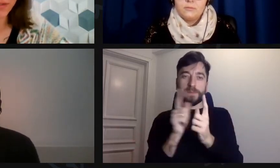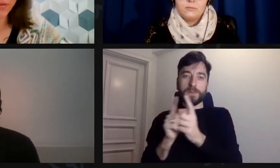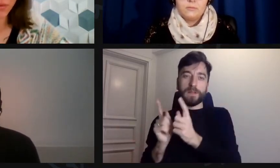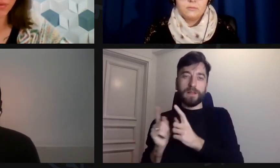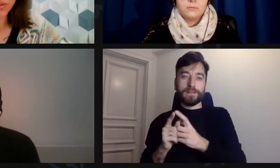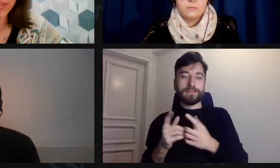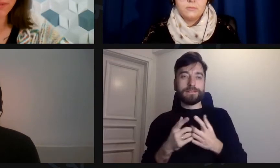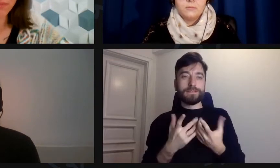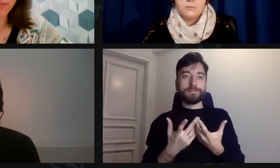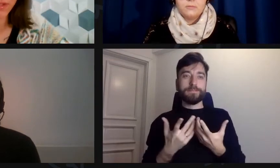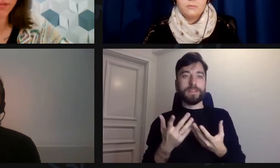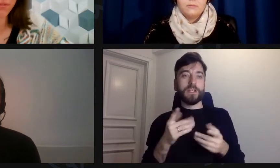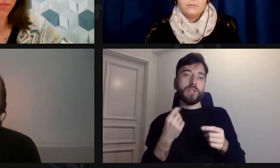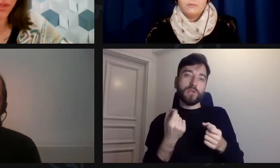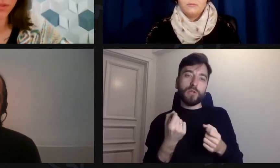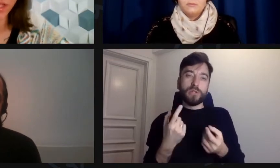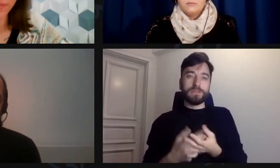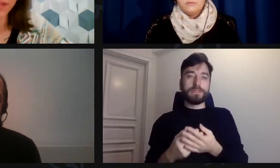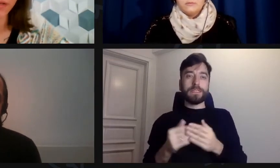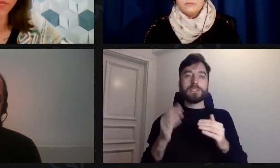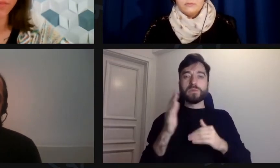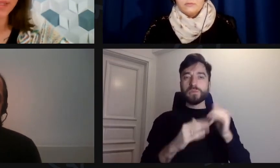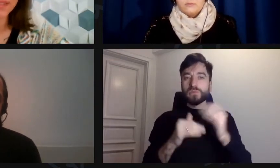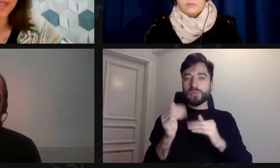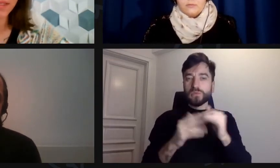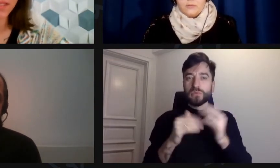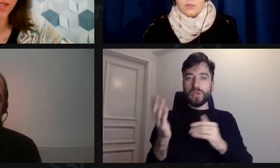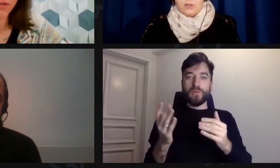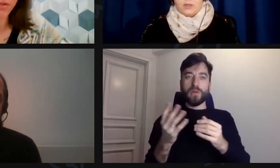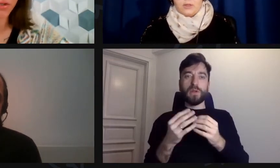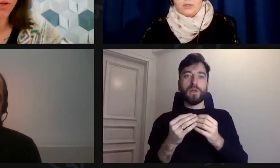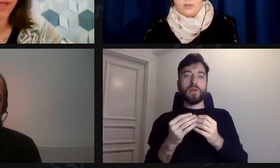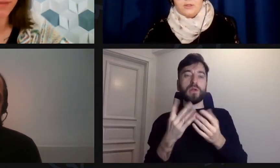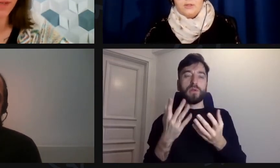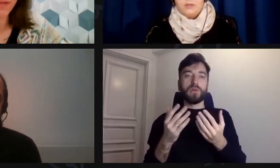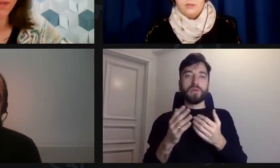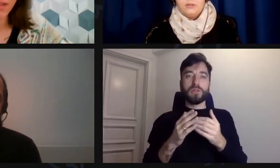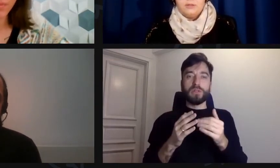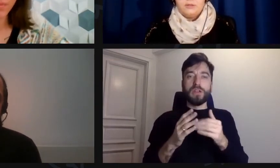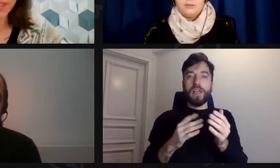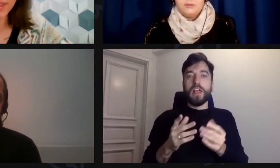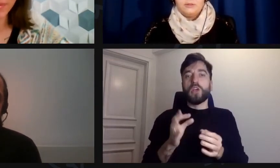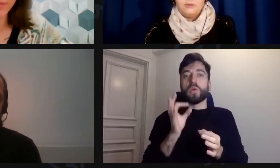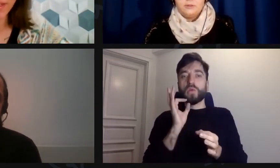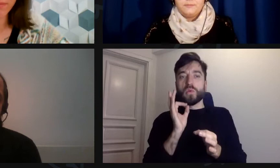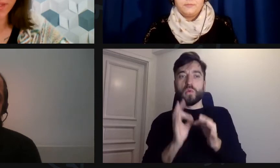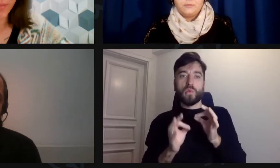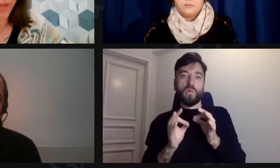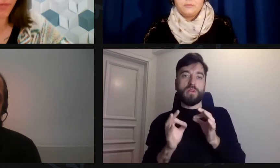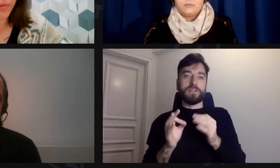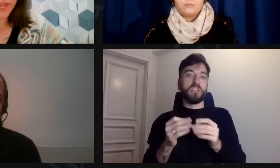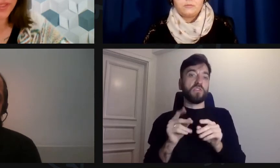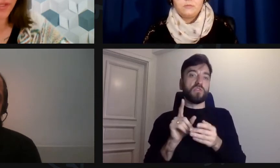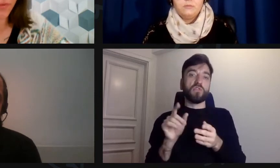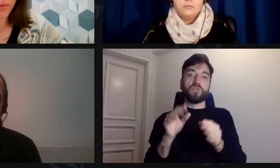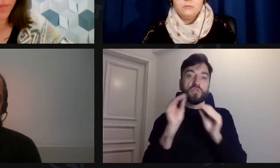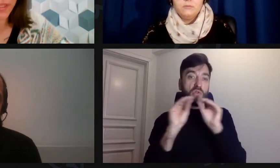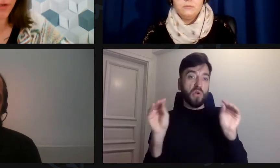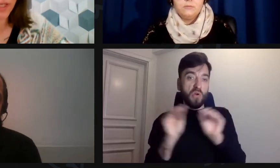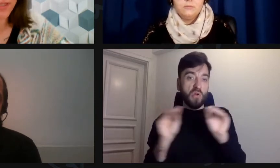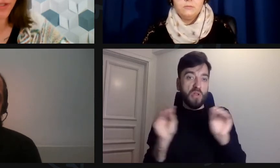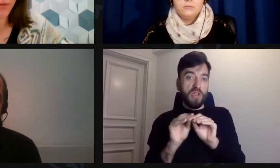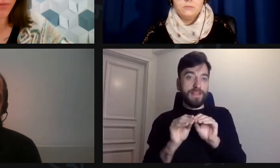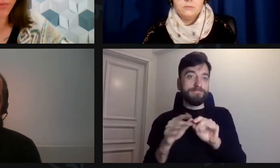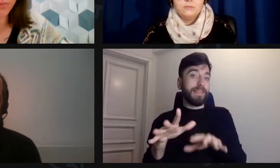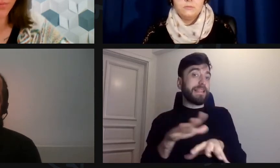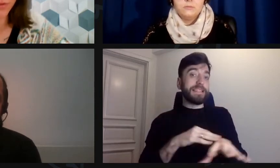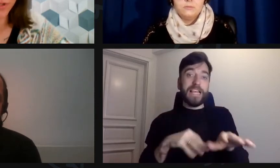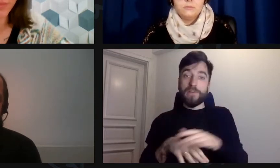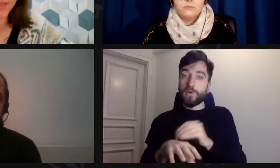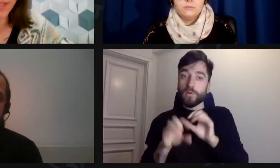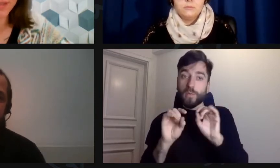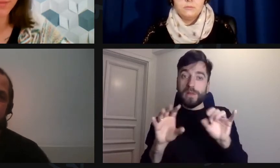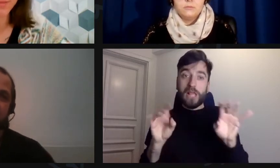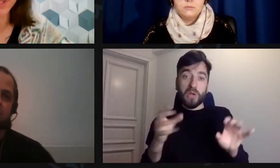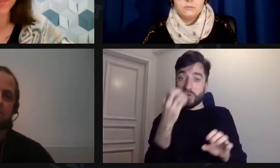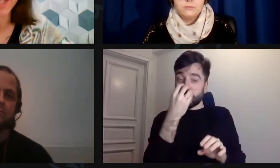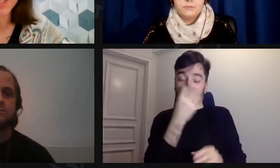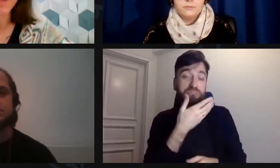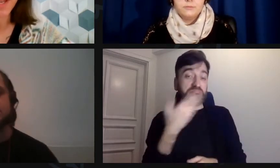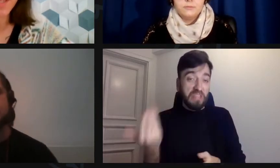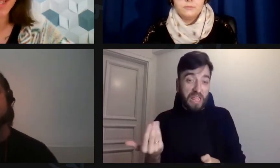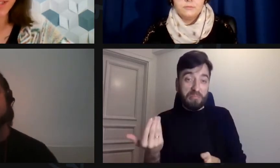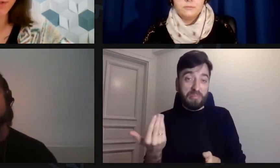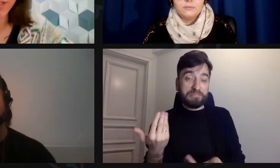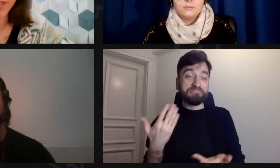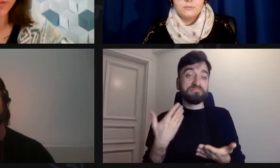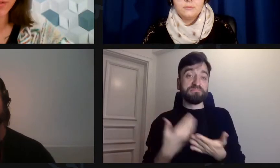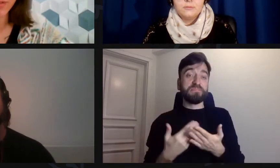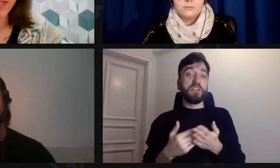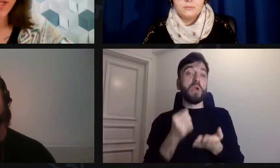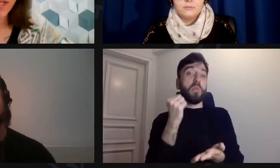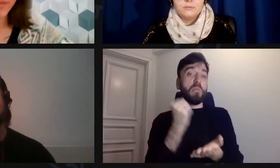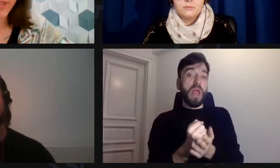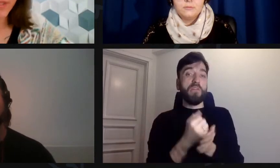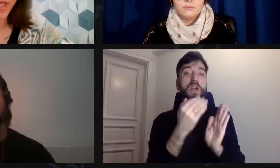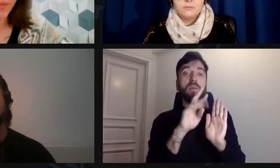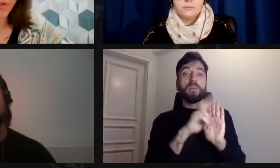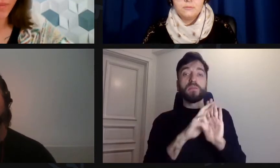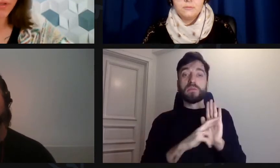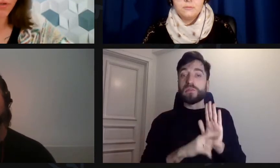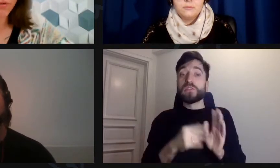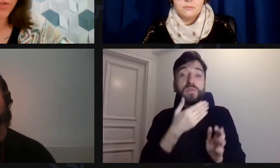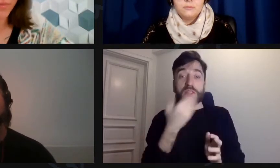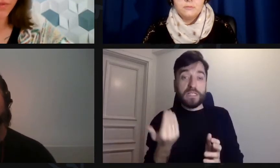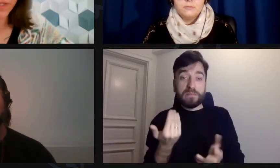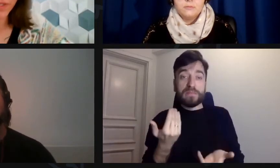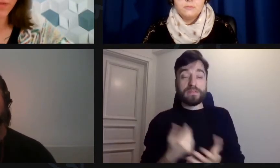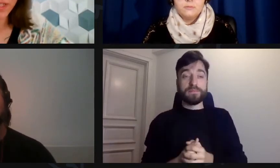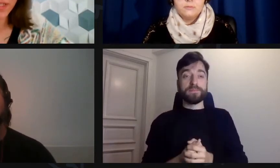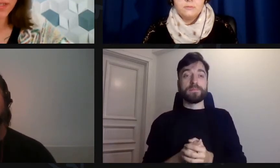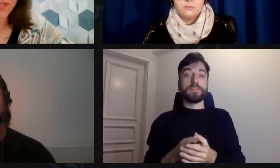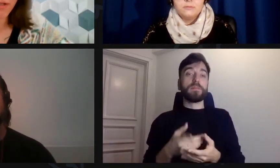Brakuje struktury, nie ma formalizacji, bo tak naprawdę nie ma zawodu pedagoga cyrku, możemy tak siebie nazywać dlatego, że pracujemy tą metoda